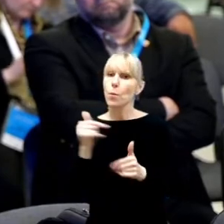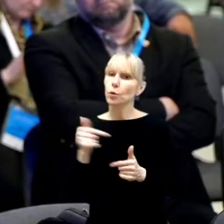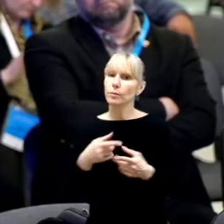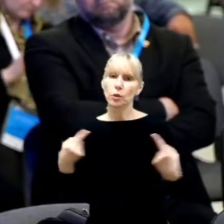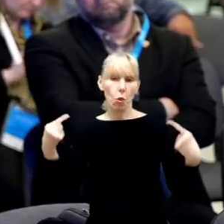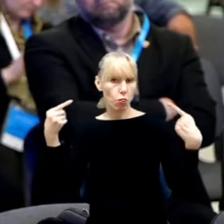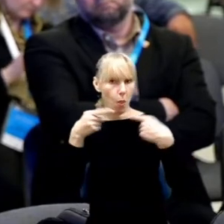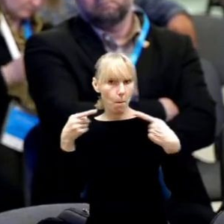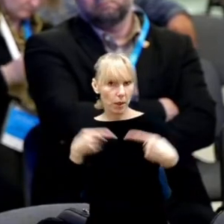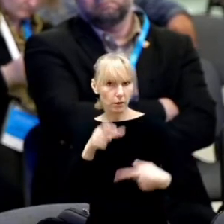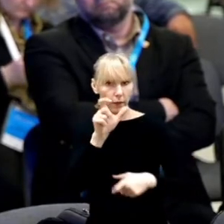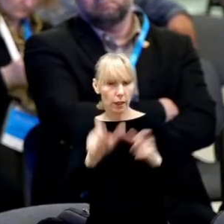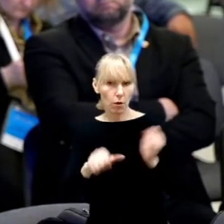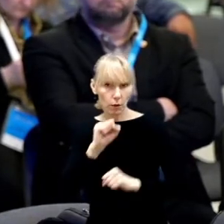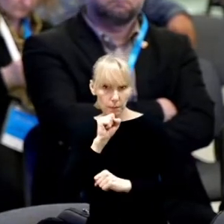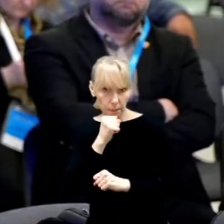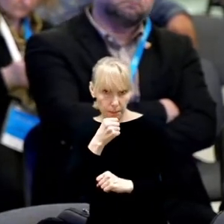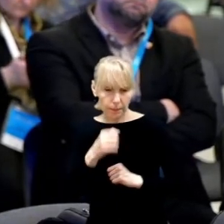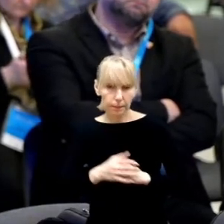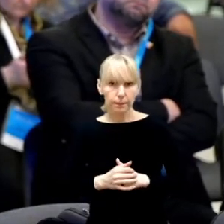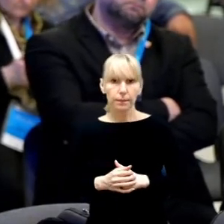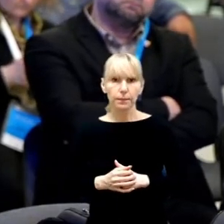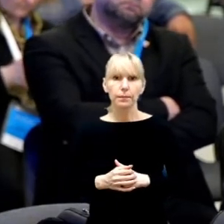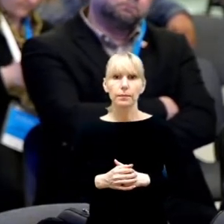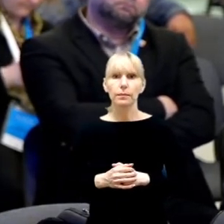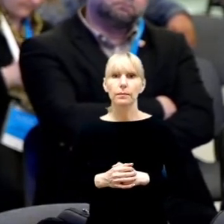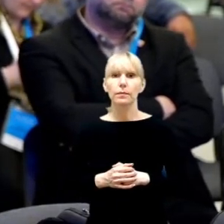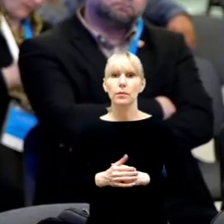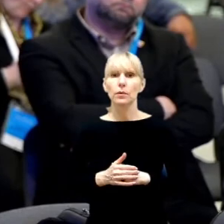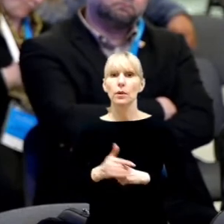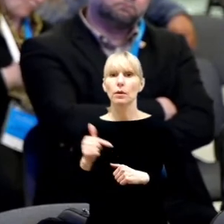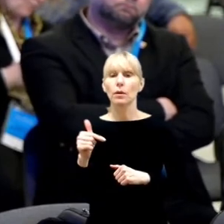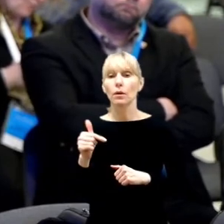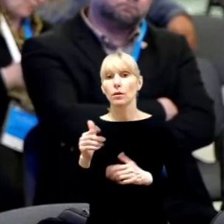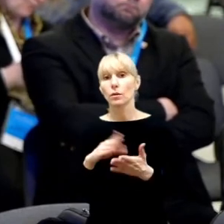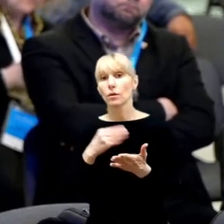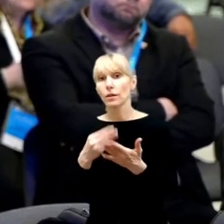minimalizowali chociażby zjawisko więźnia czwartego piętra,